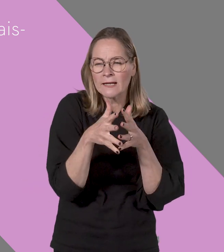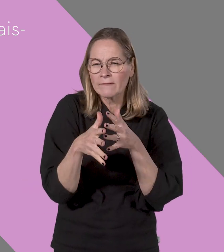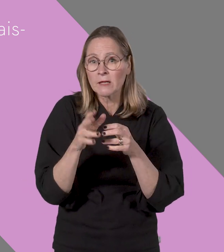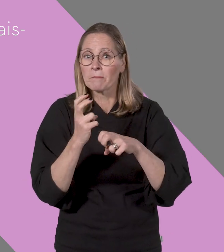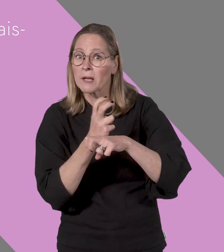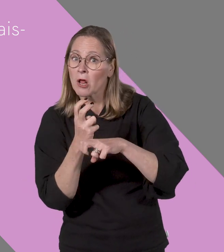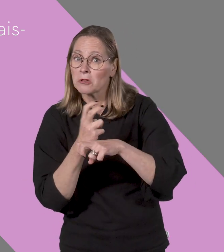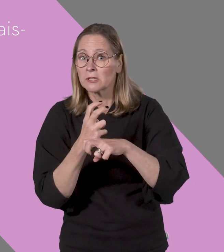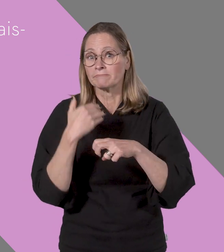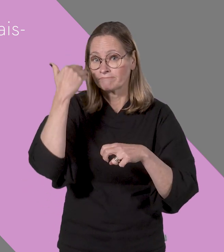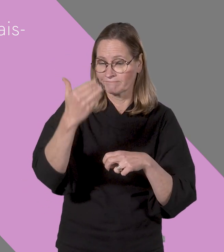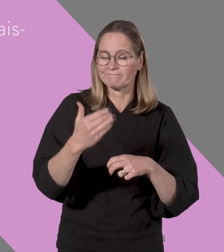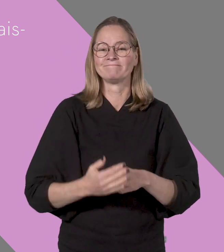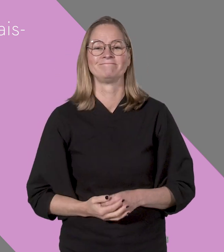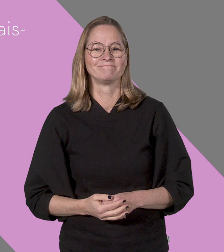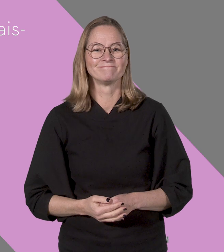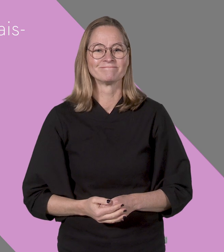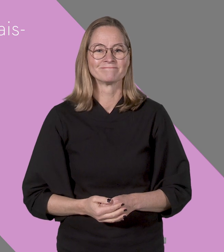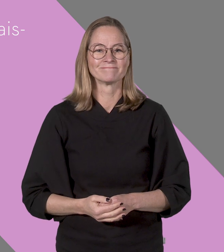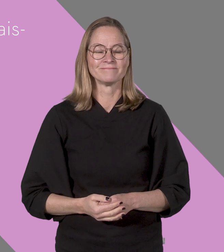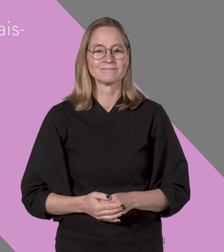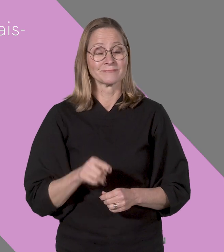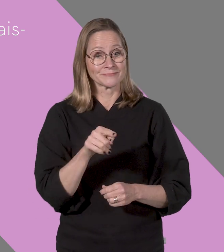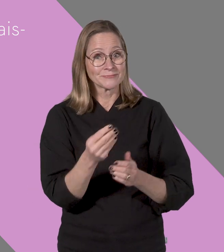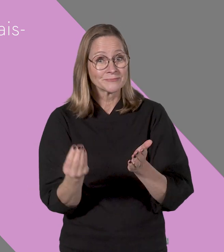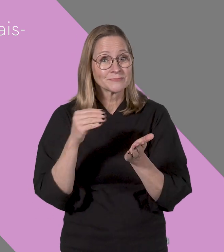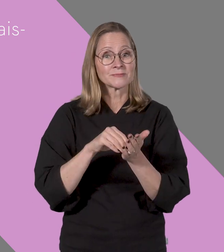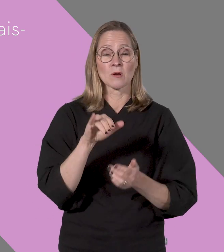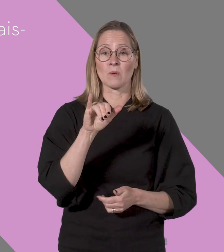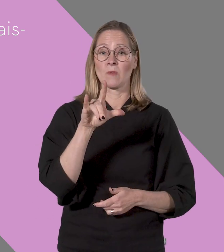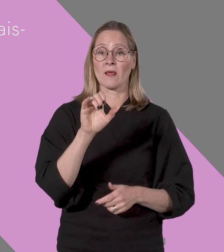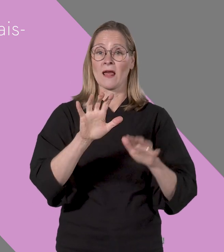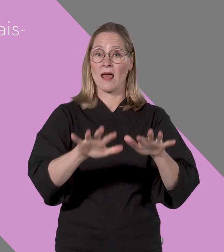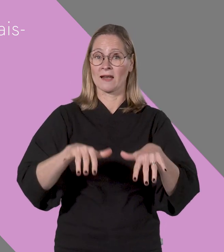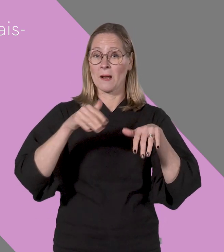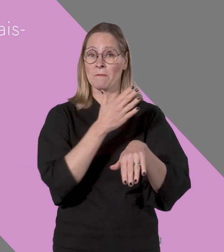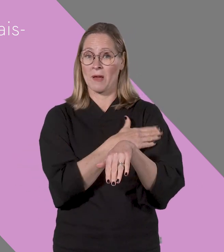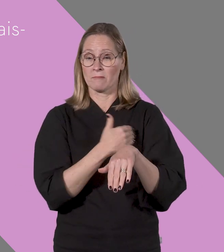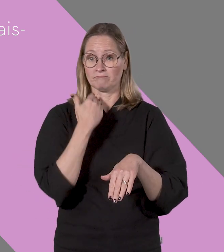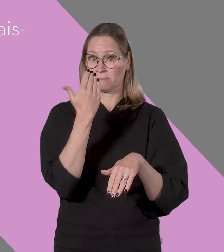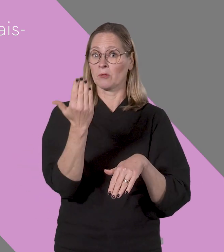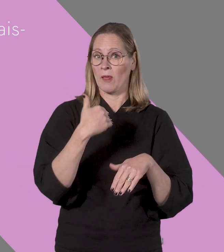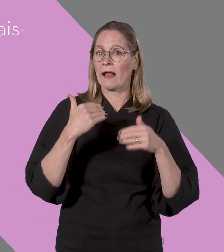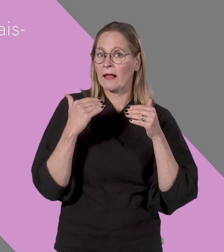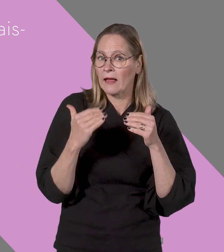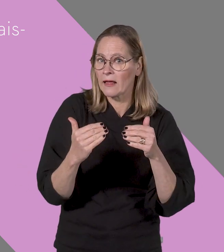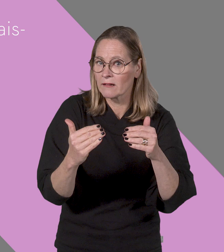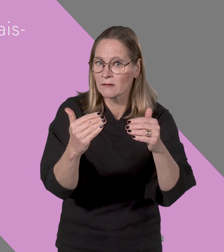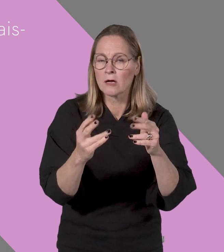selvitellään ja pilotoidaan. Lisäksi Yle Areenan palveluja tullaan kehittämään, -